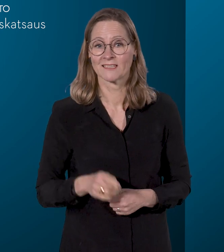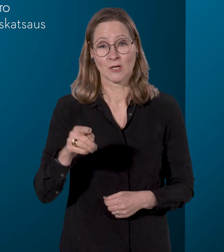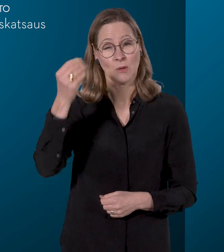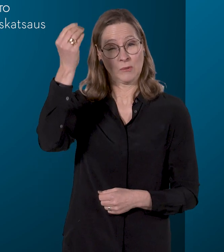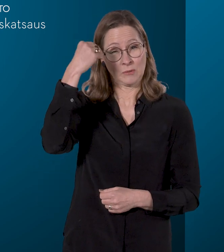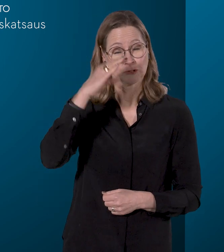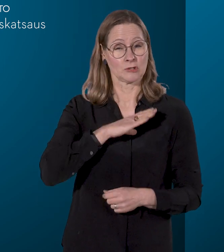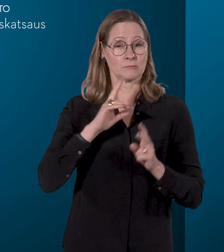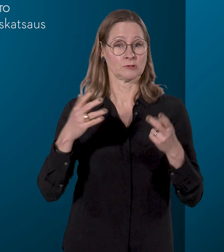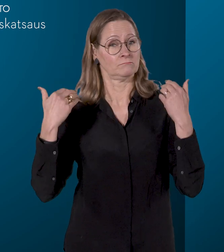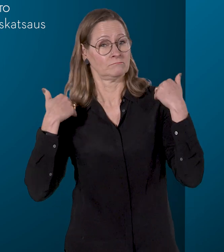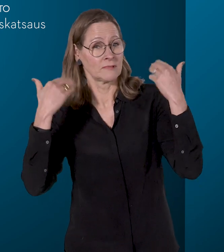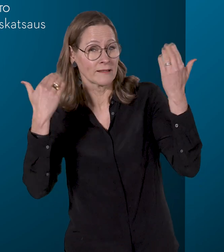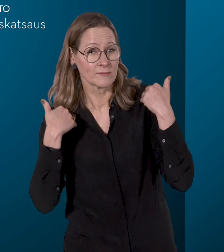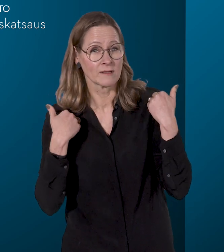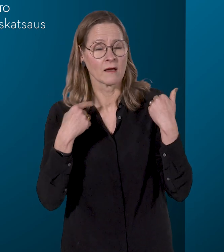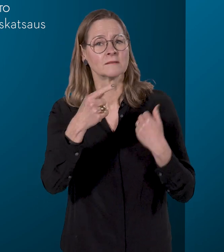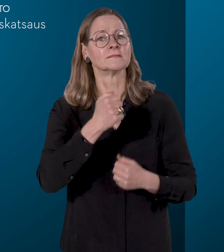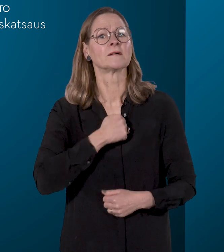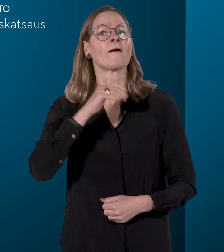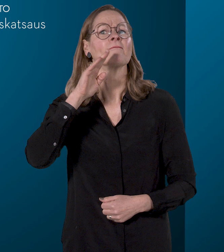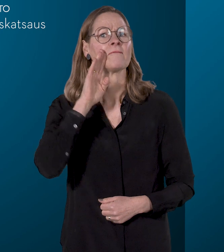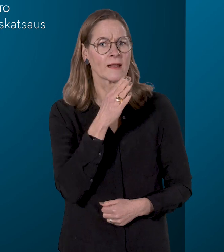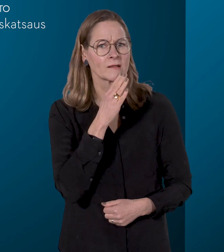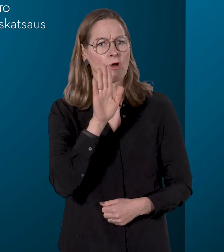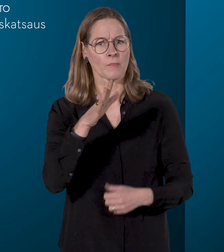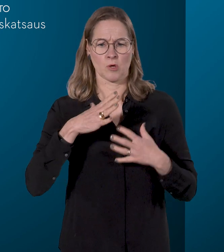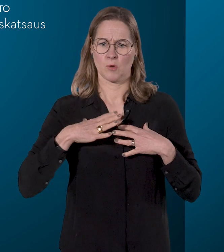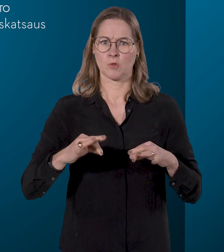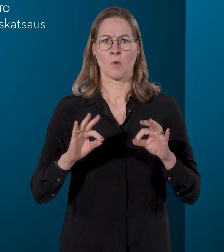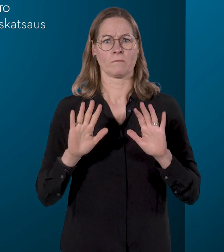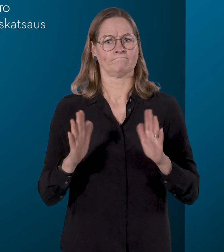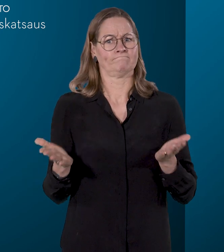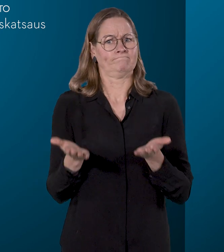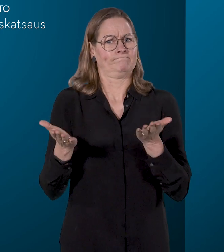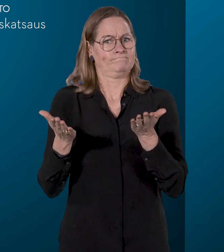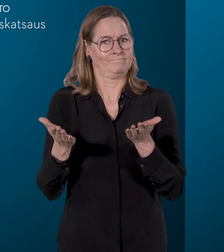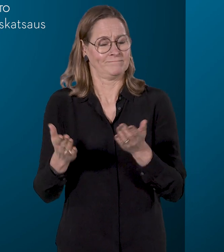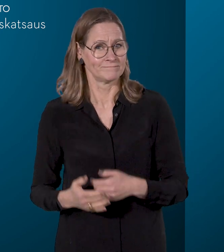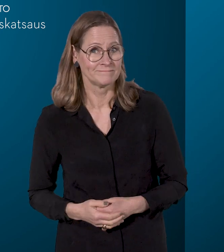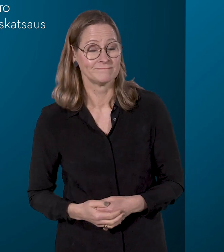Kurssilla on myös liikuntaa, ja saat vinkkejä oman kuntosi ylläpitoon.